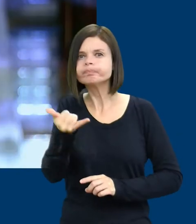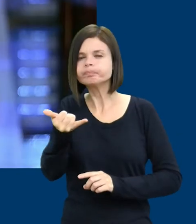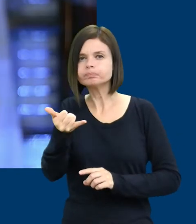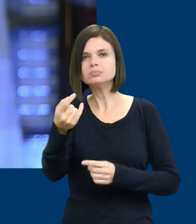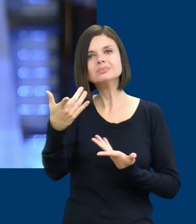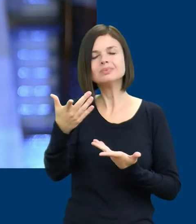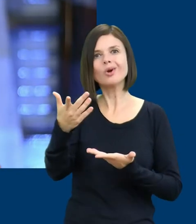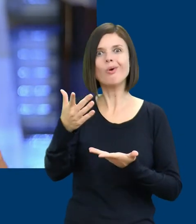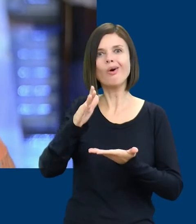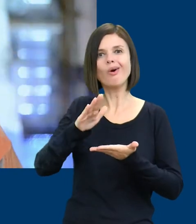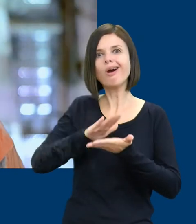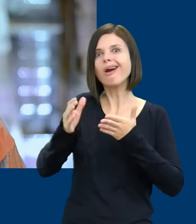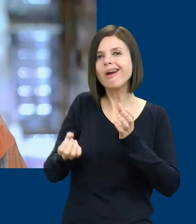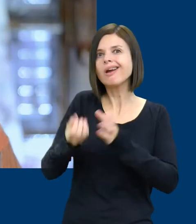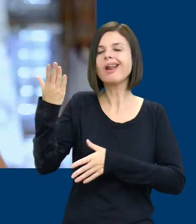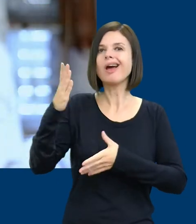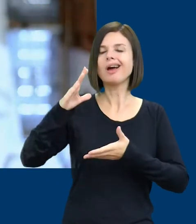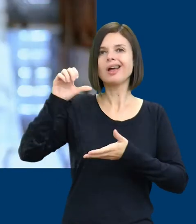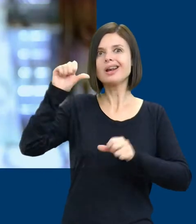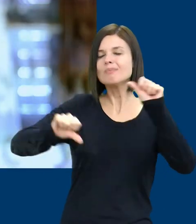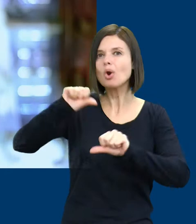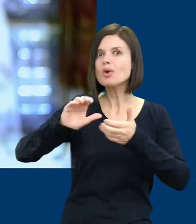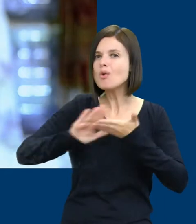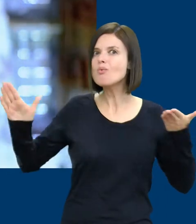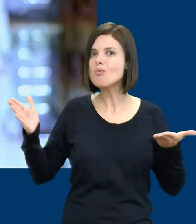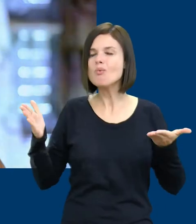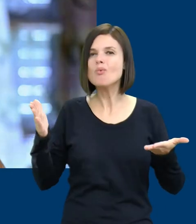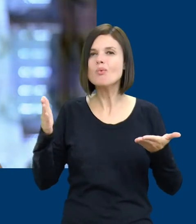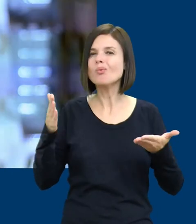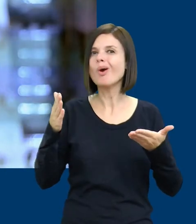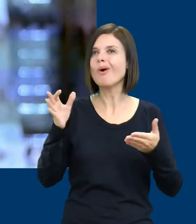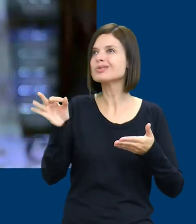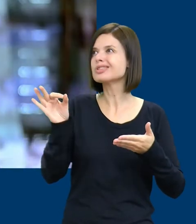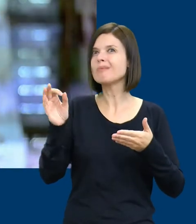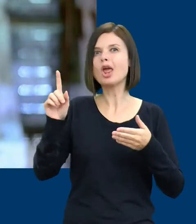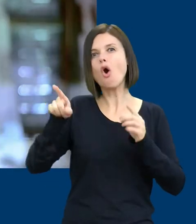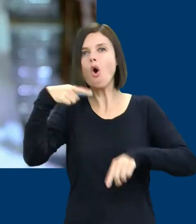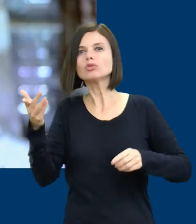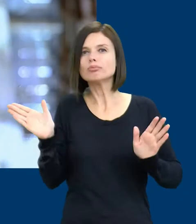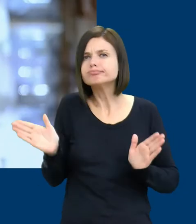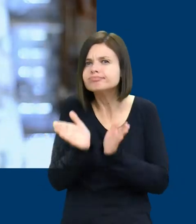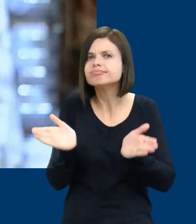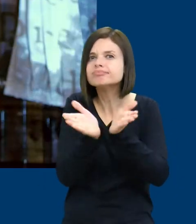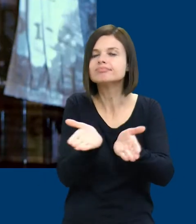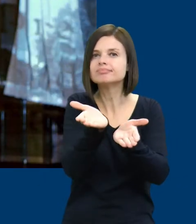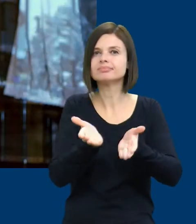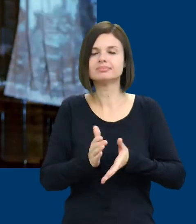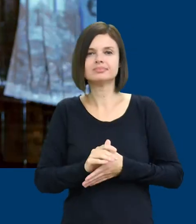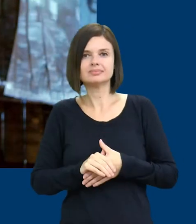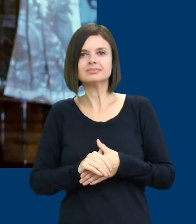una nueva epistemología que de cabida a otros saberes, a los que por ahí estudiábamos